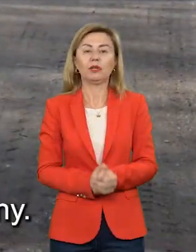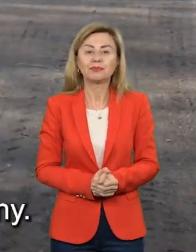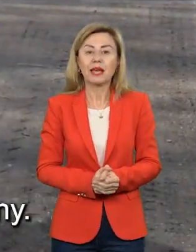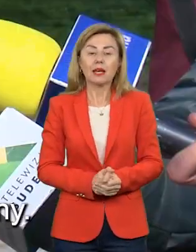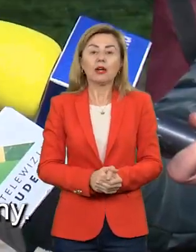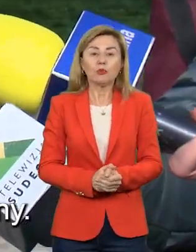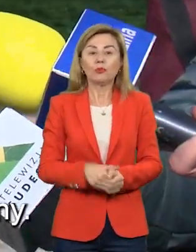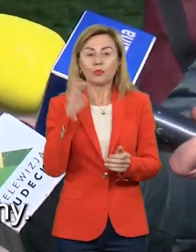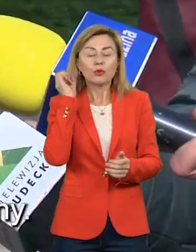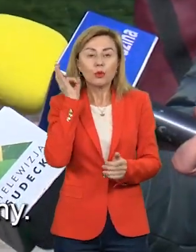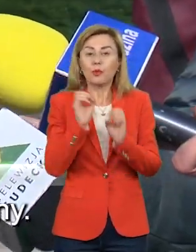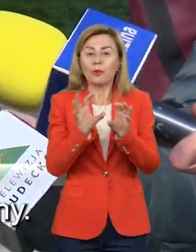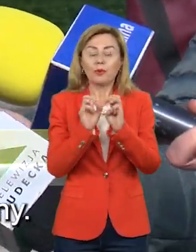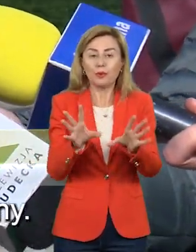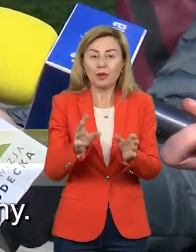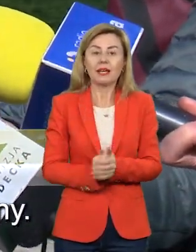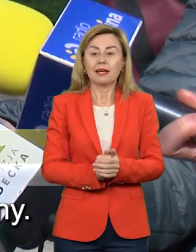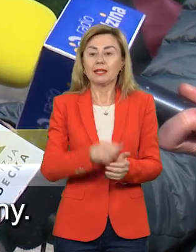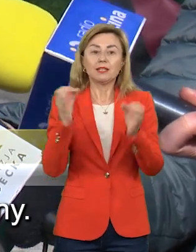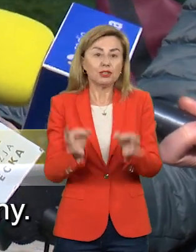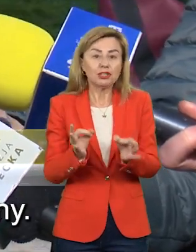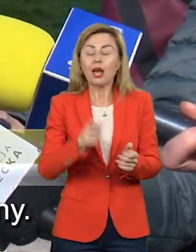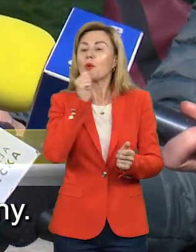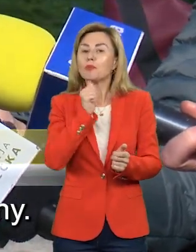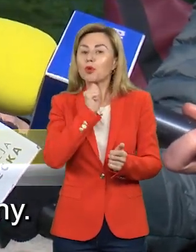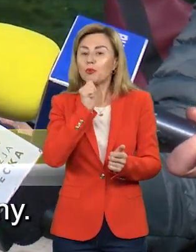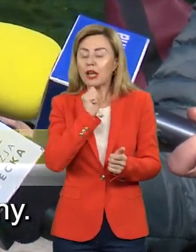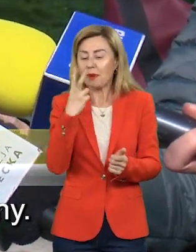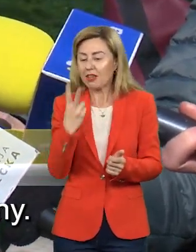Ale już mogę powiedzieć, że przede wszystkim jest wygodny.